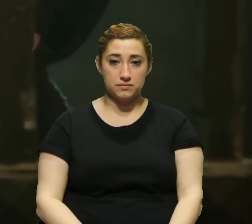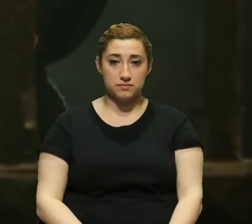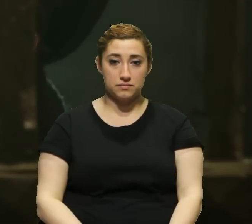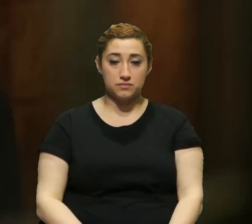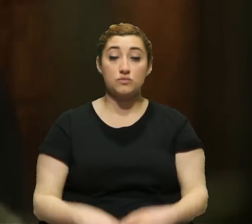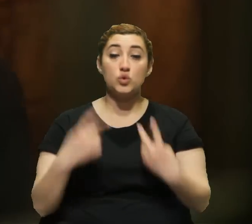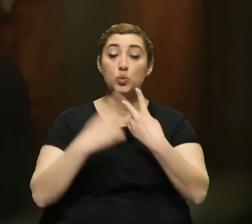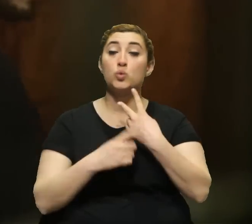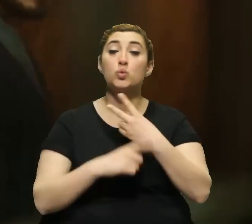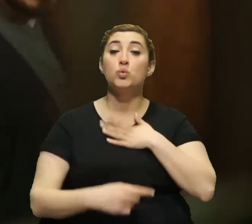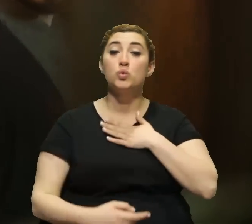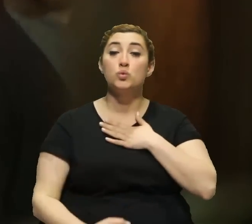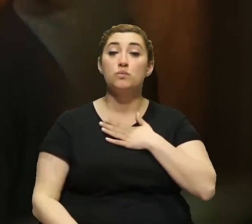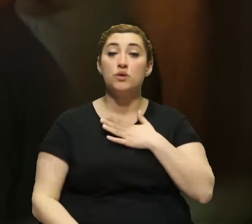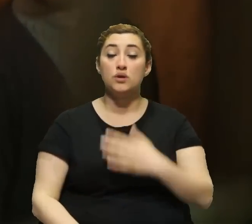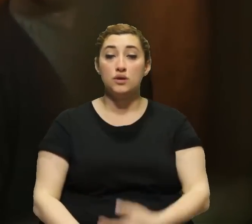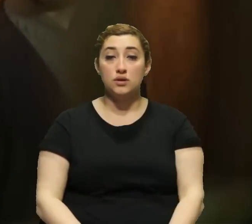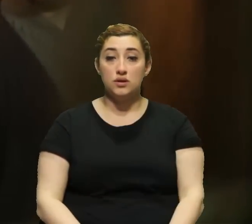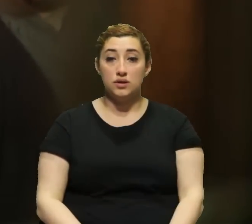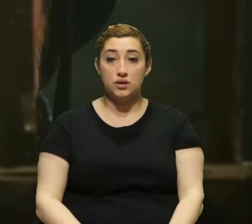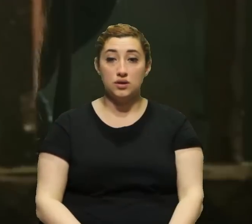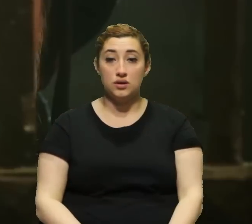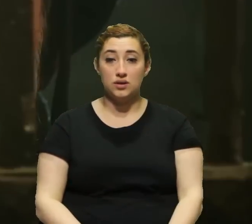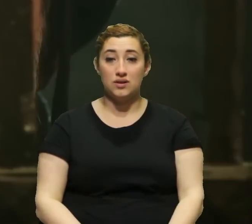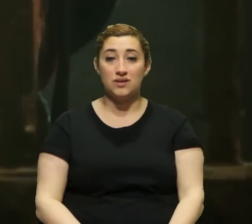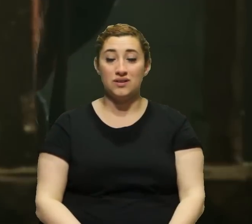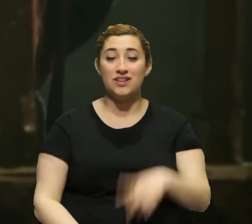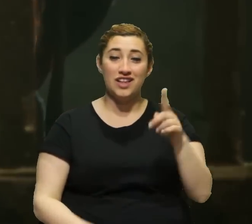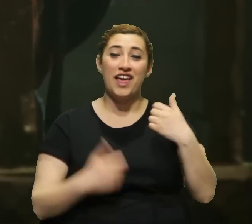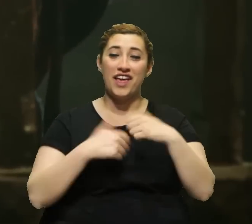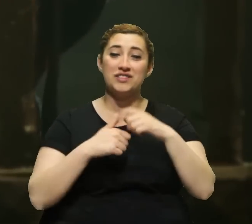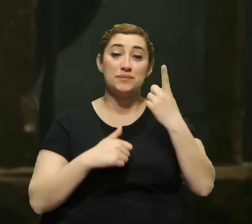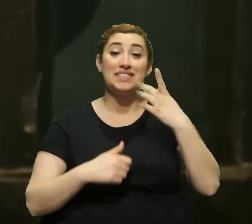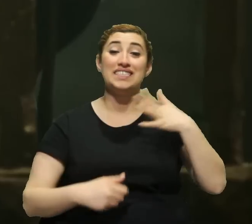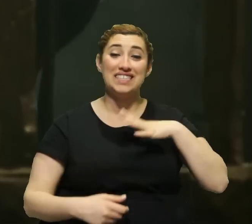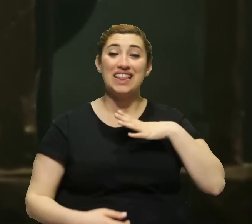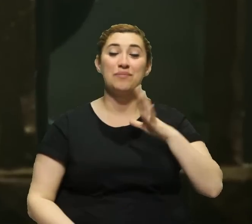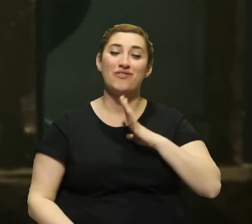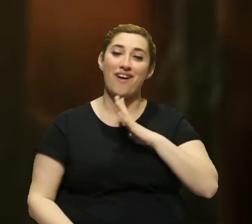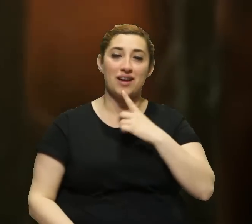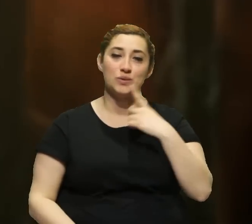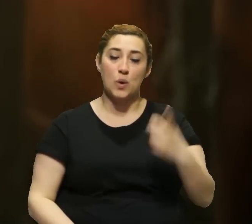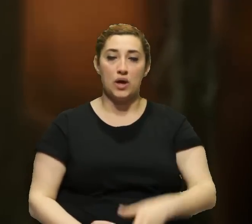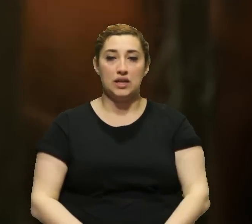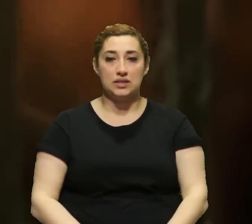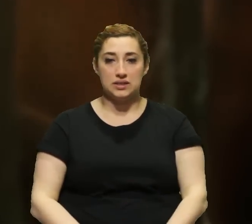Yunus'um, Valide Sultan'dan bir arzumuz daha vardır.